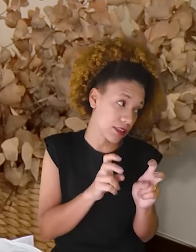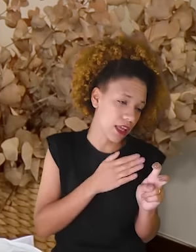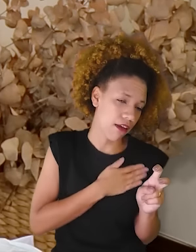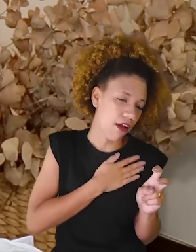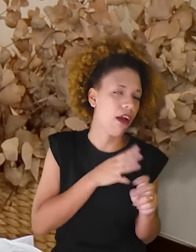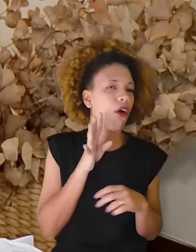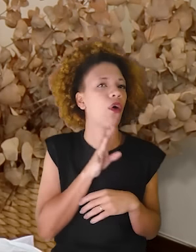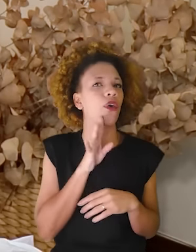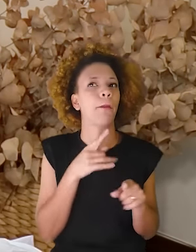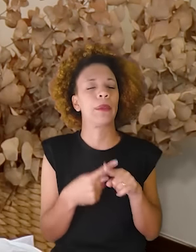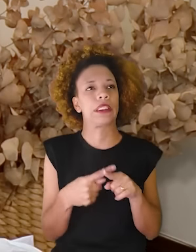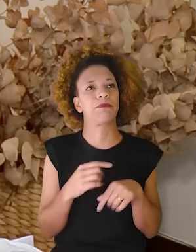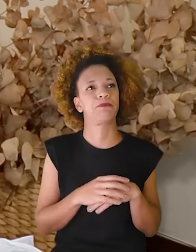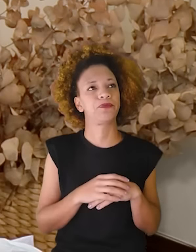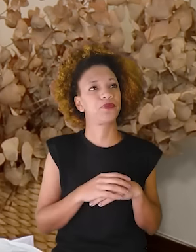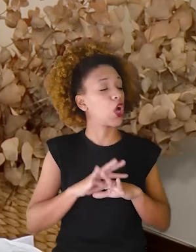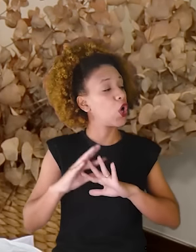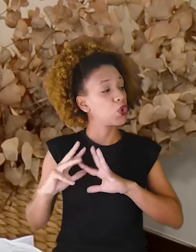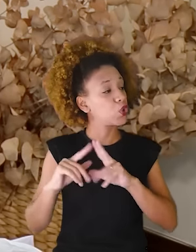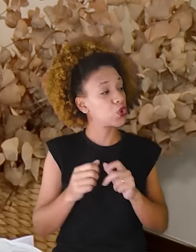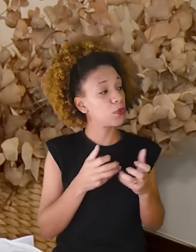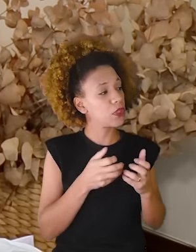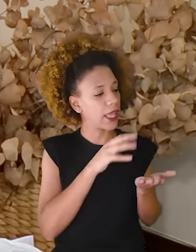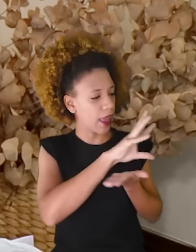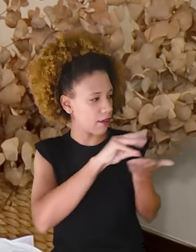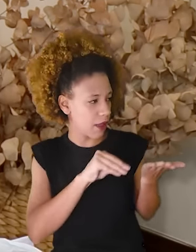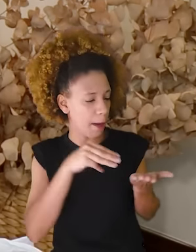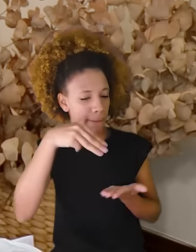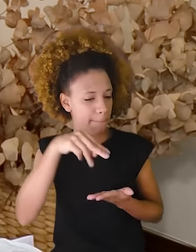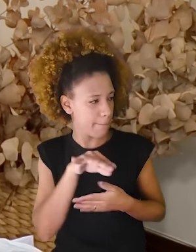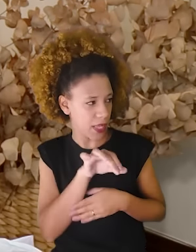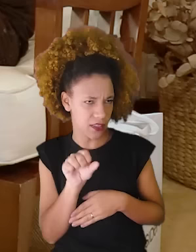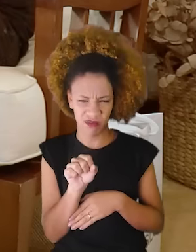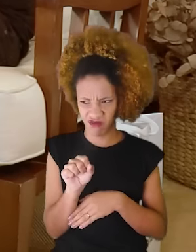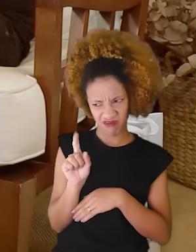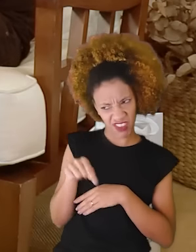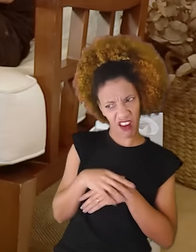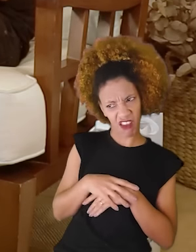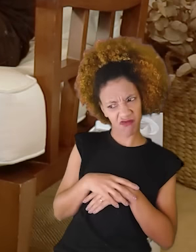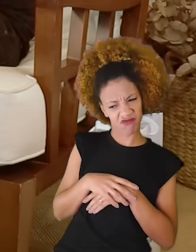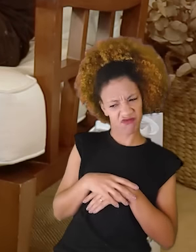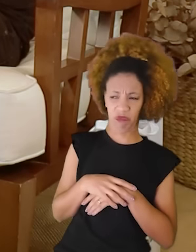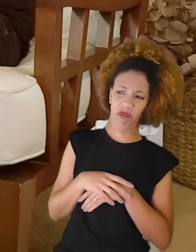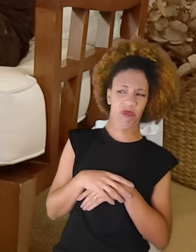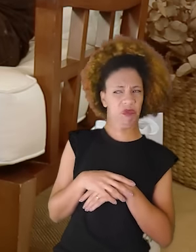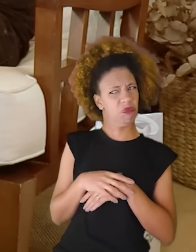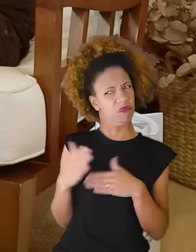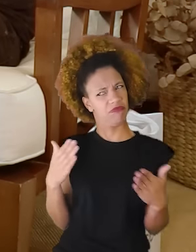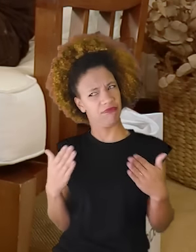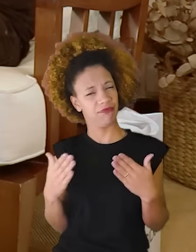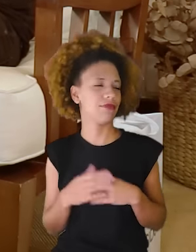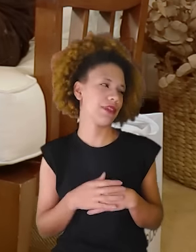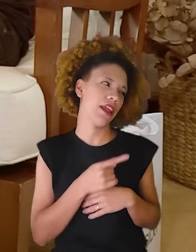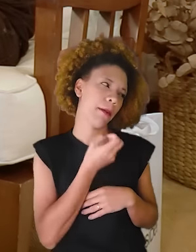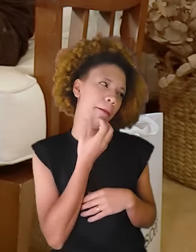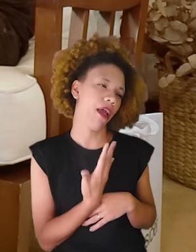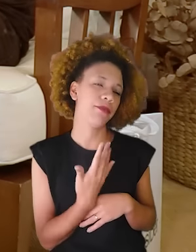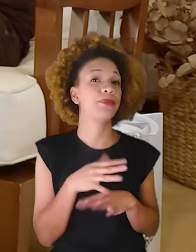porque ah Todo Mundo Quer Ser Um Mateus será cara ah claro será velho você tá bem ó vamos